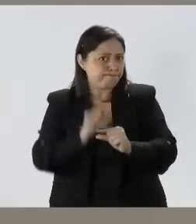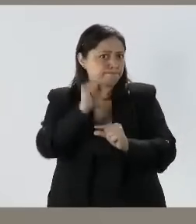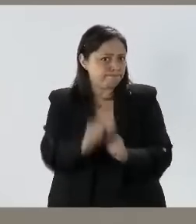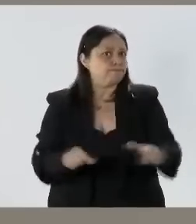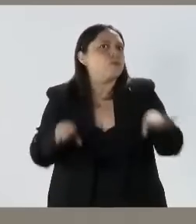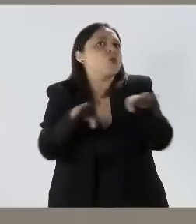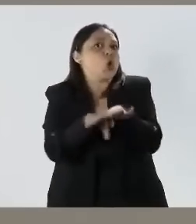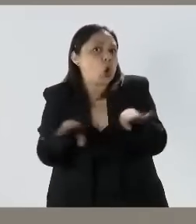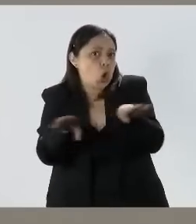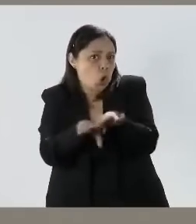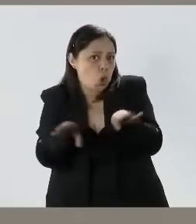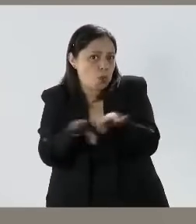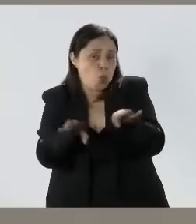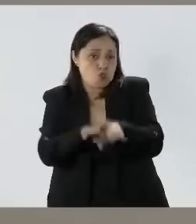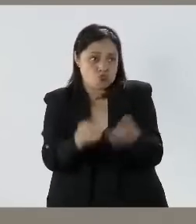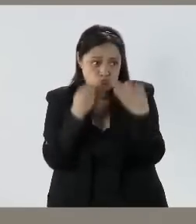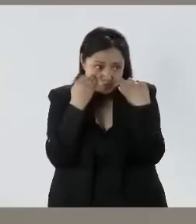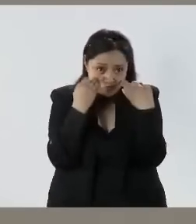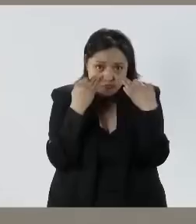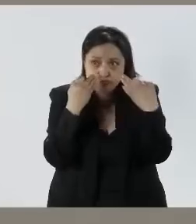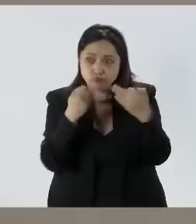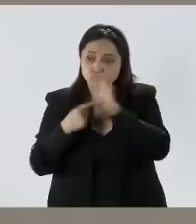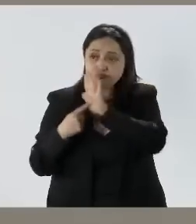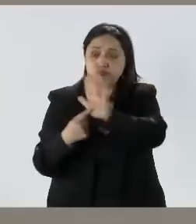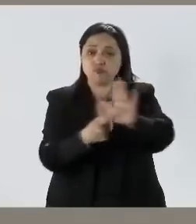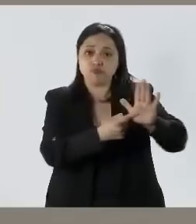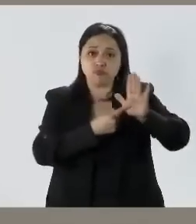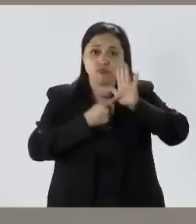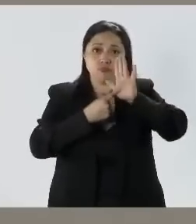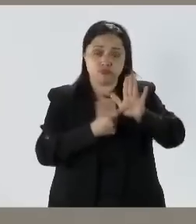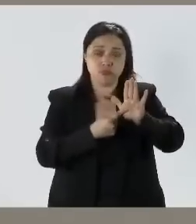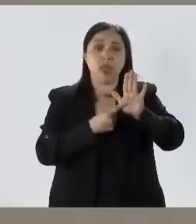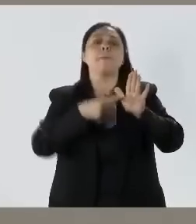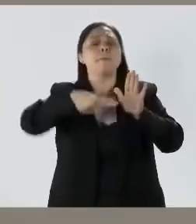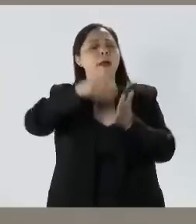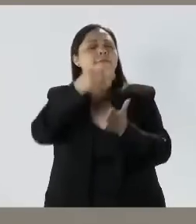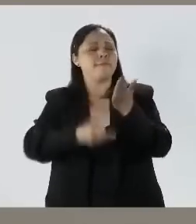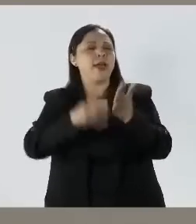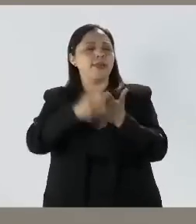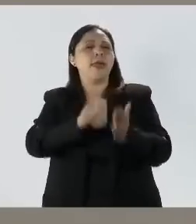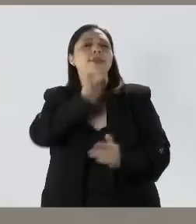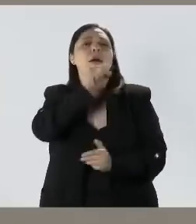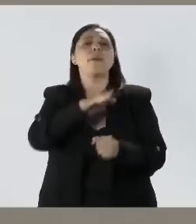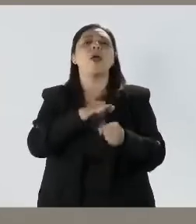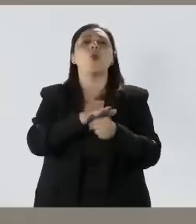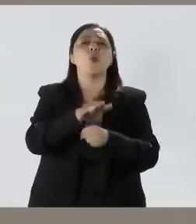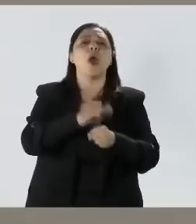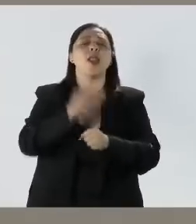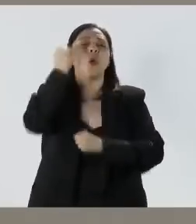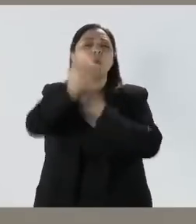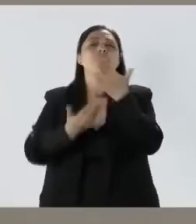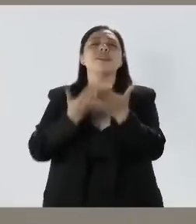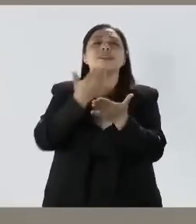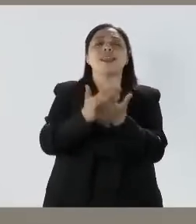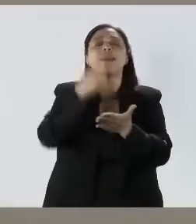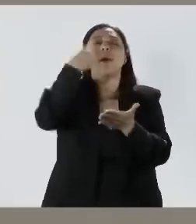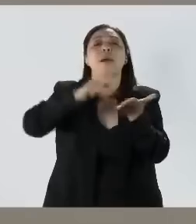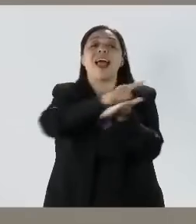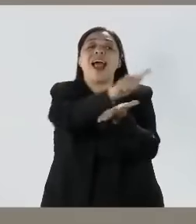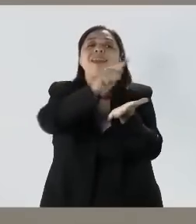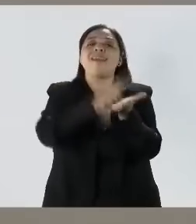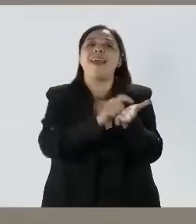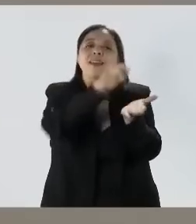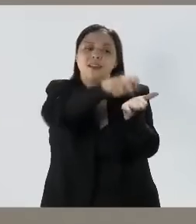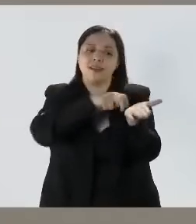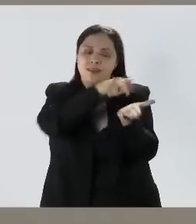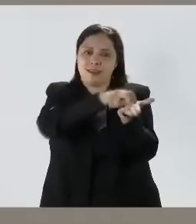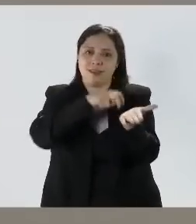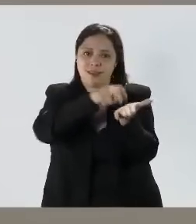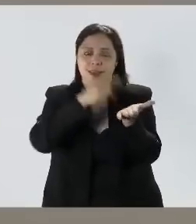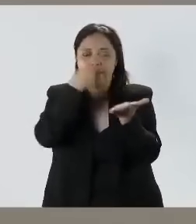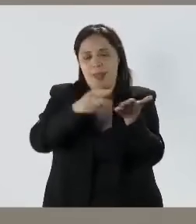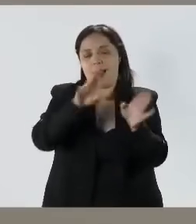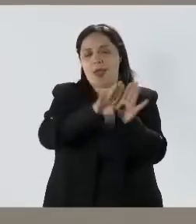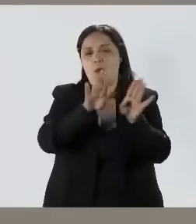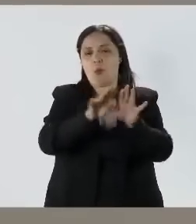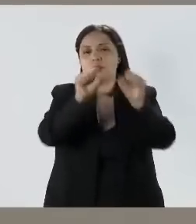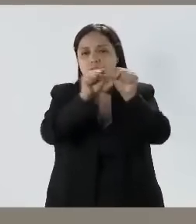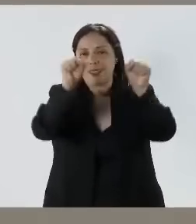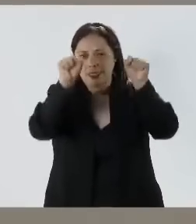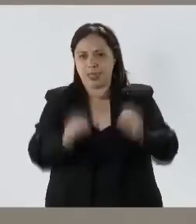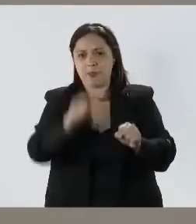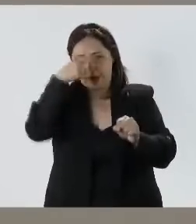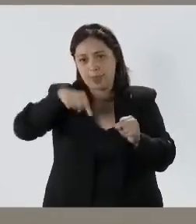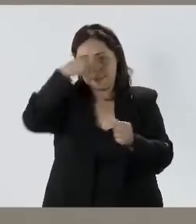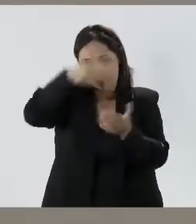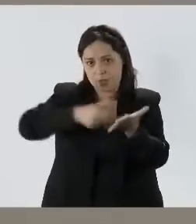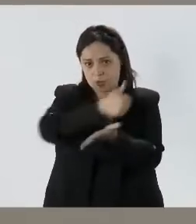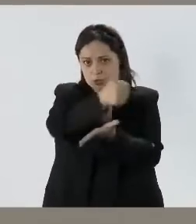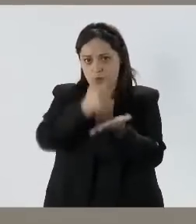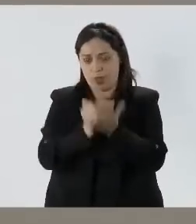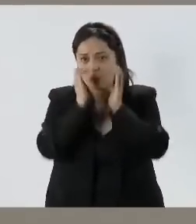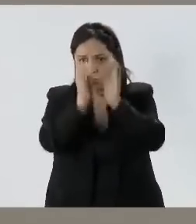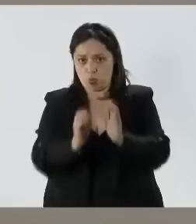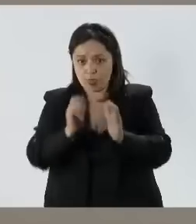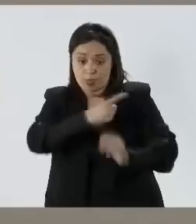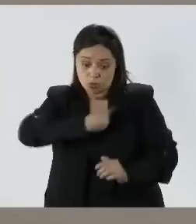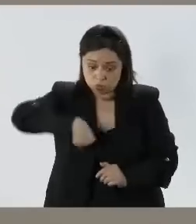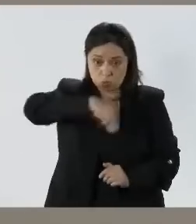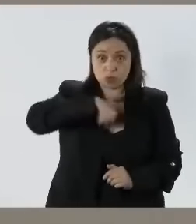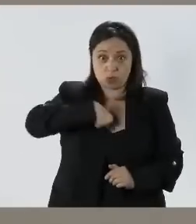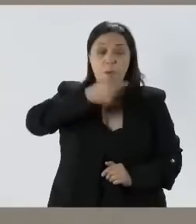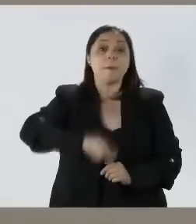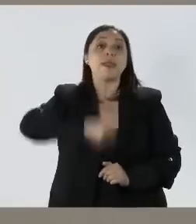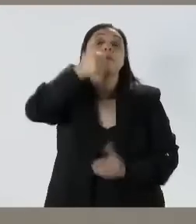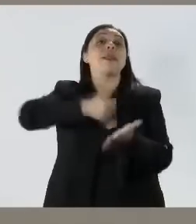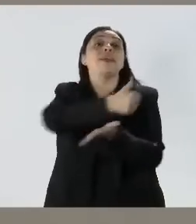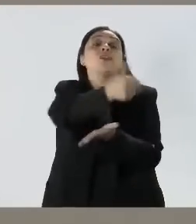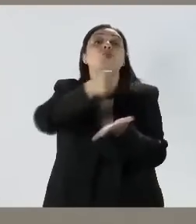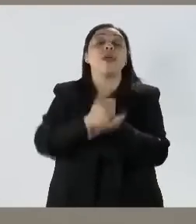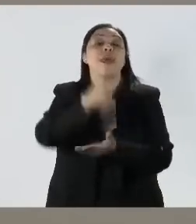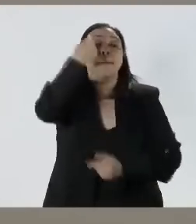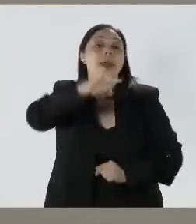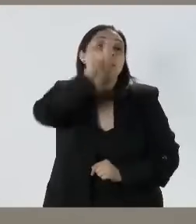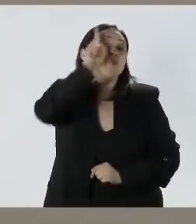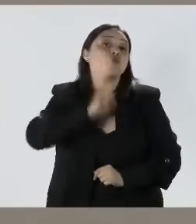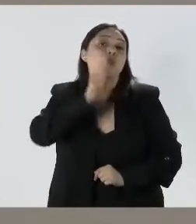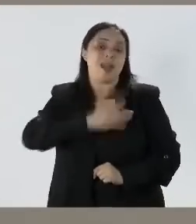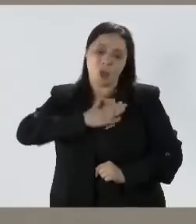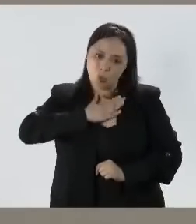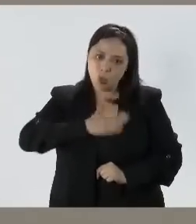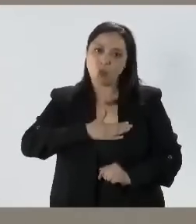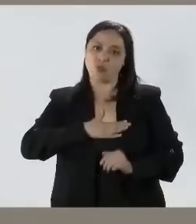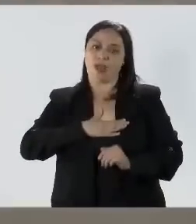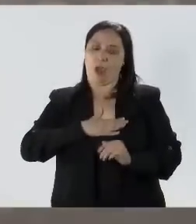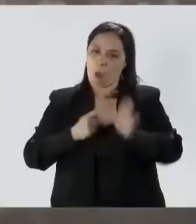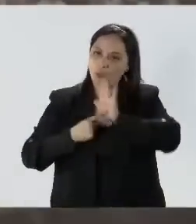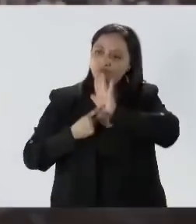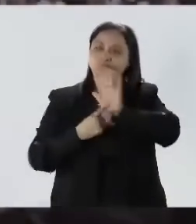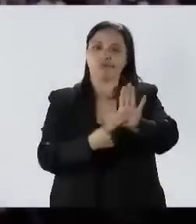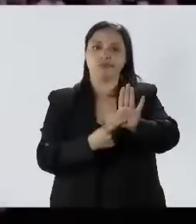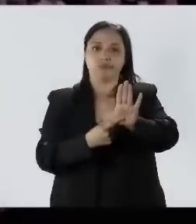a convertir en la primera entidad que haga justicia a las mujeres para